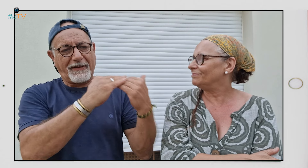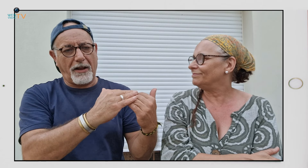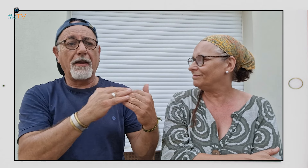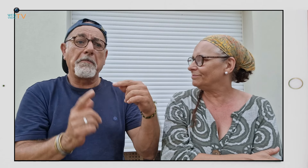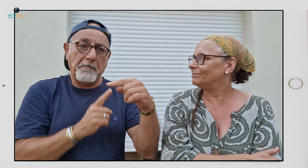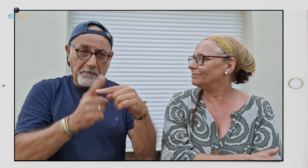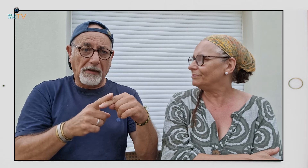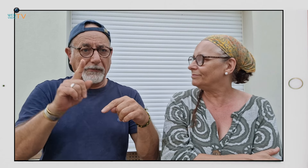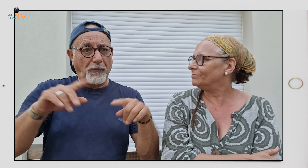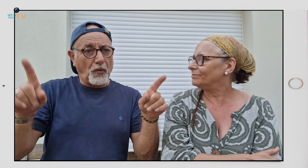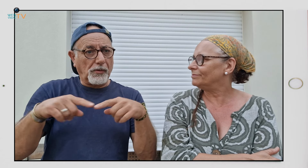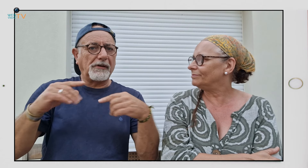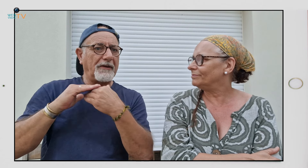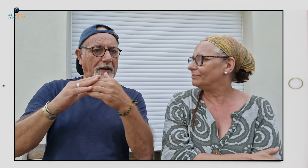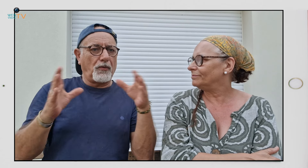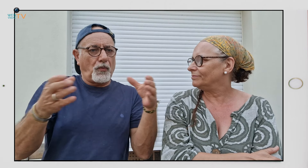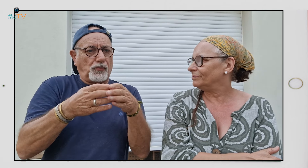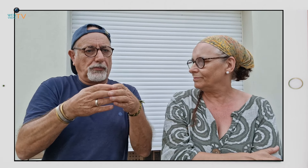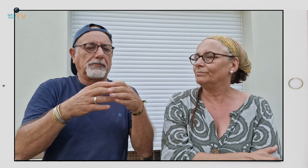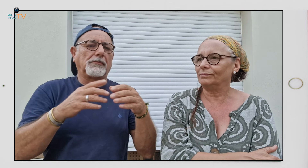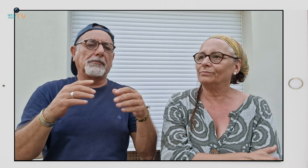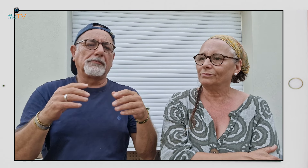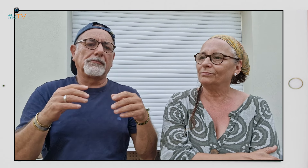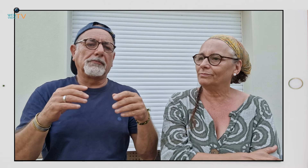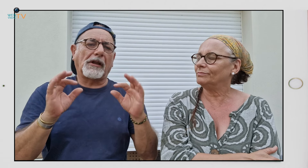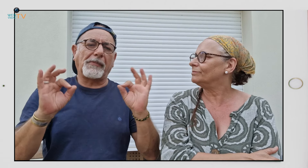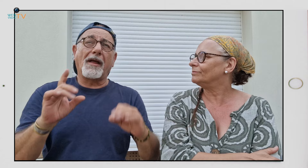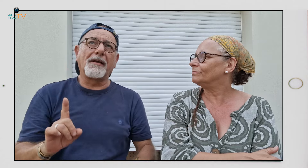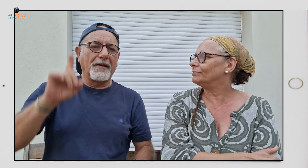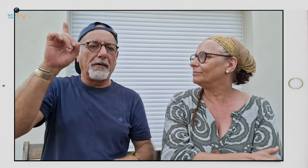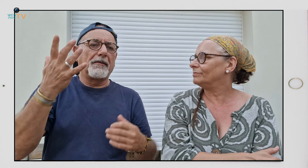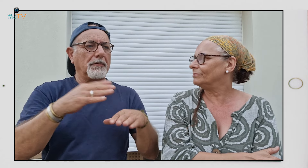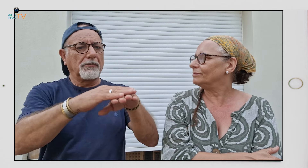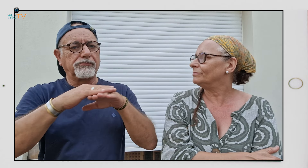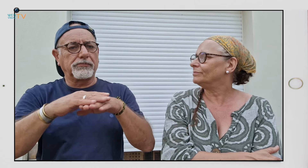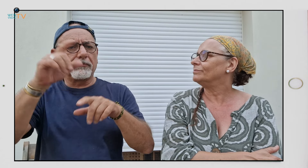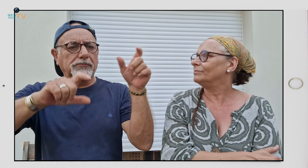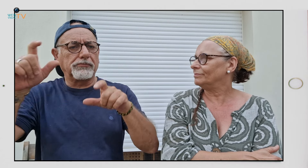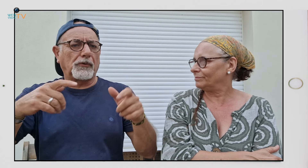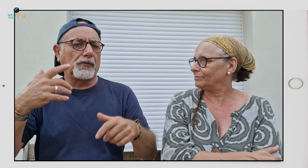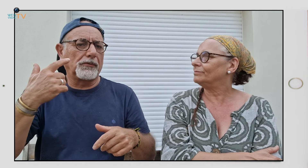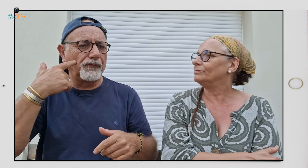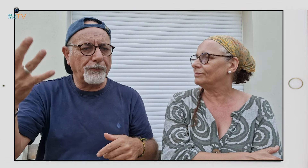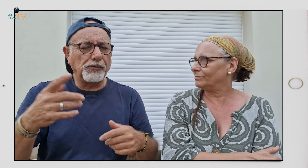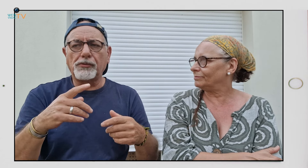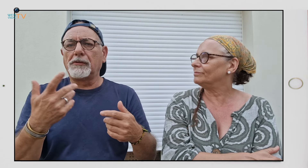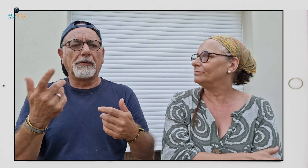y también me invitó a la ópera en un palco VIP con los actores, músicos, celebridades,